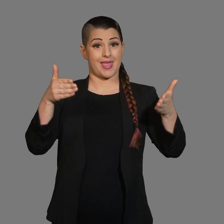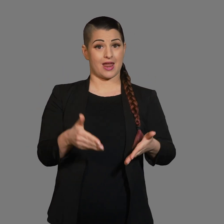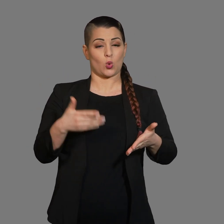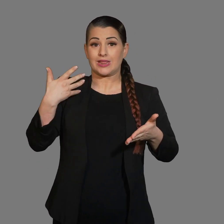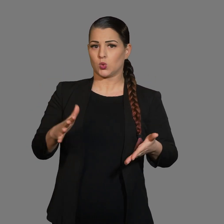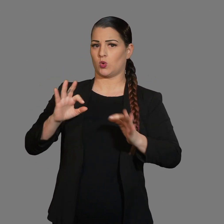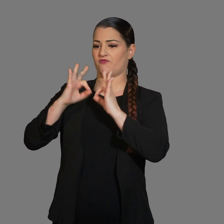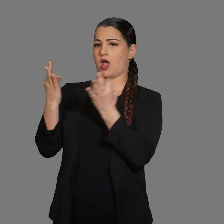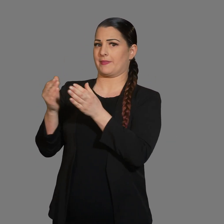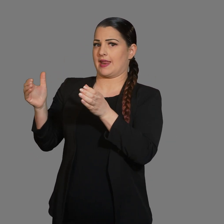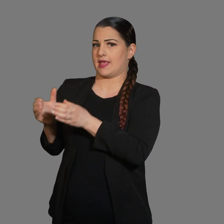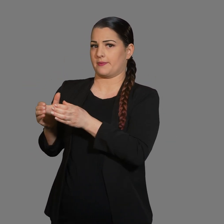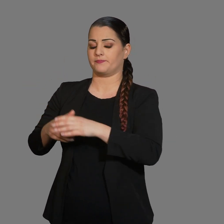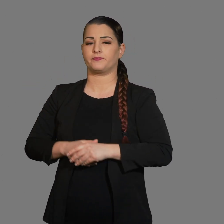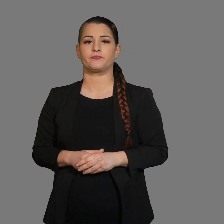Beerdigungen im engen Familienkreis